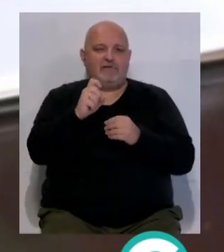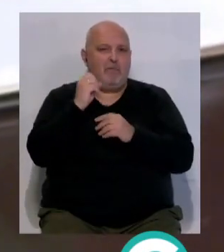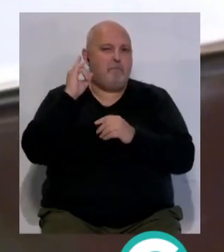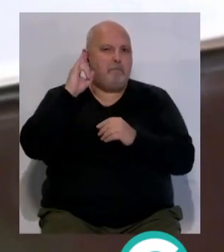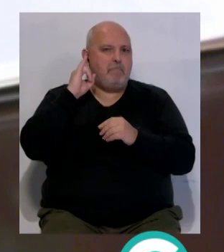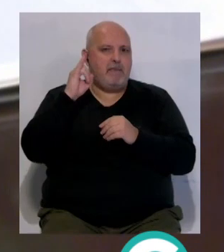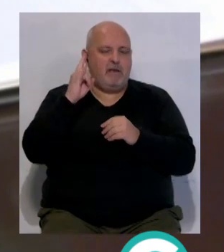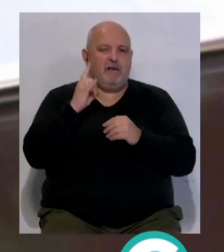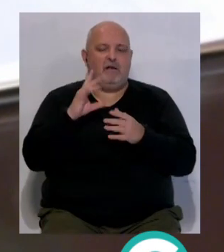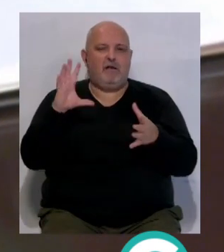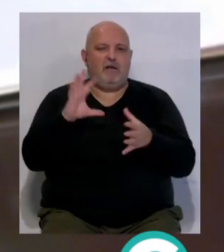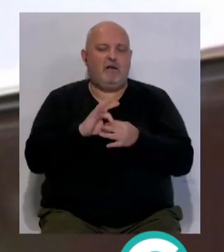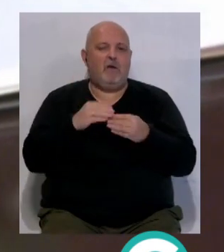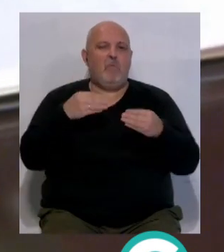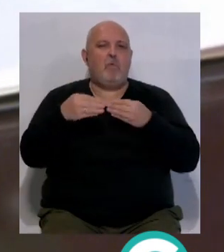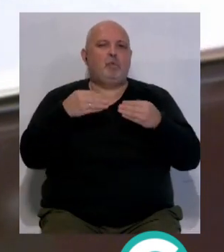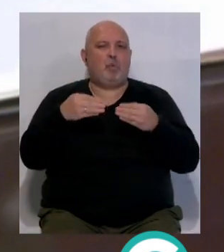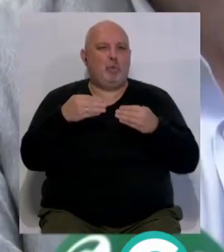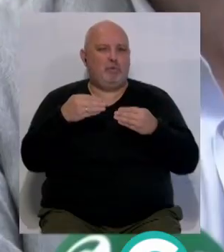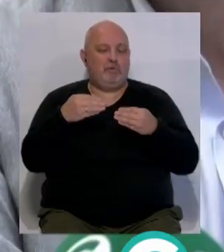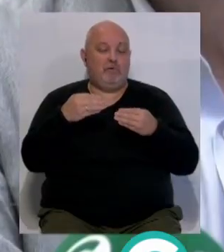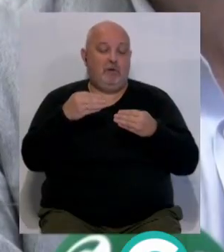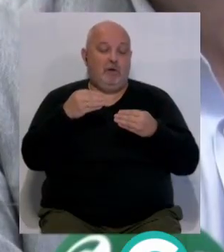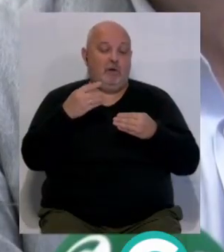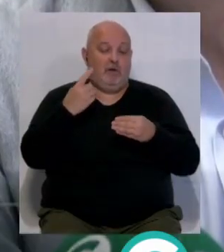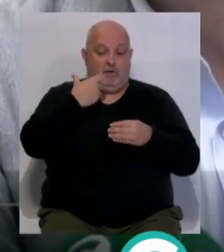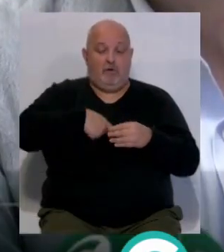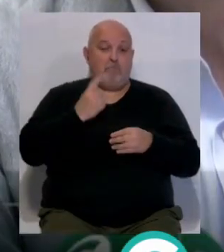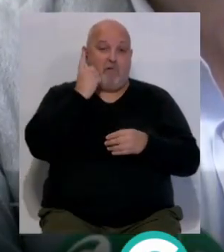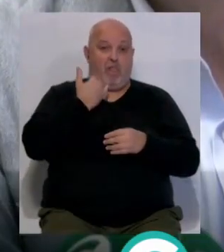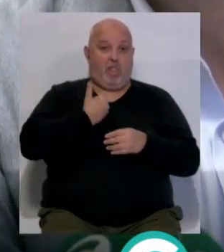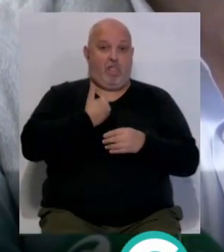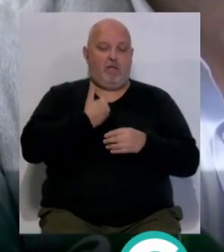lleva un activador de bluetooth con lo cual la persona que lo lleva en su móvil se acerca el